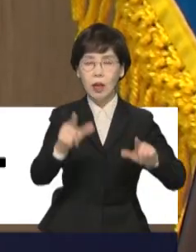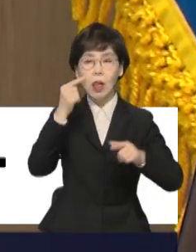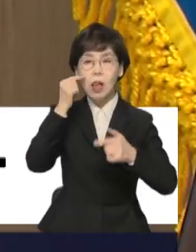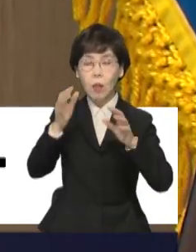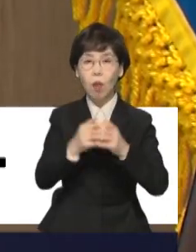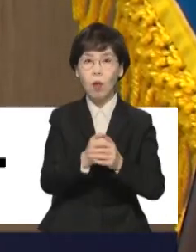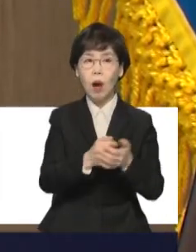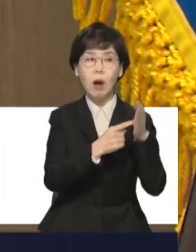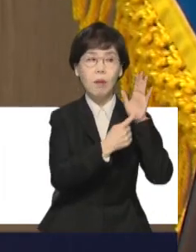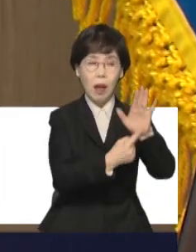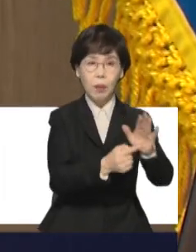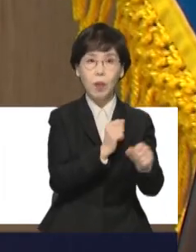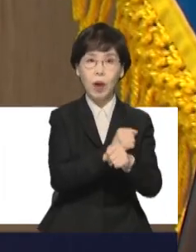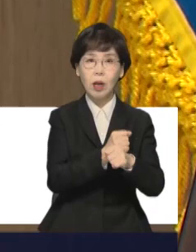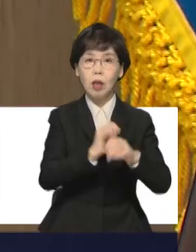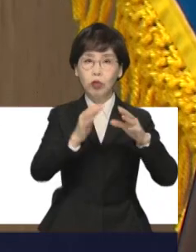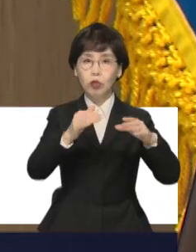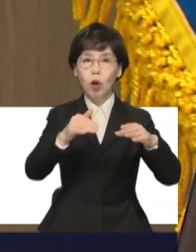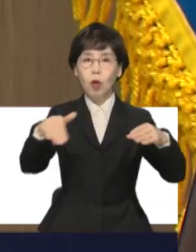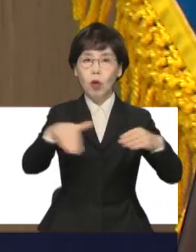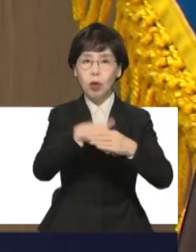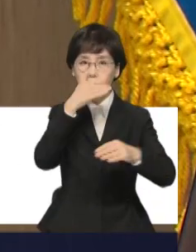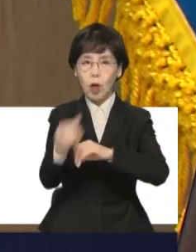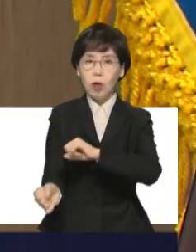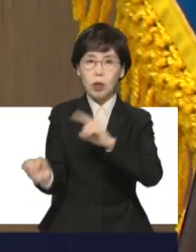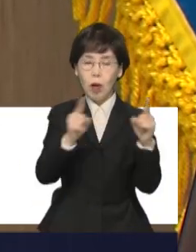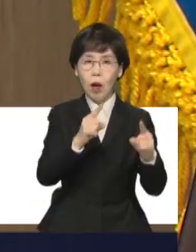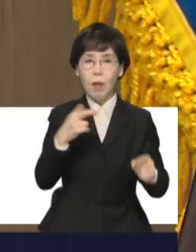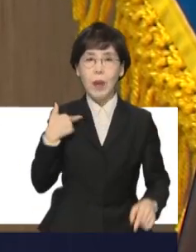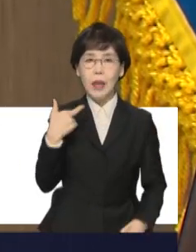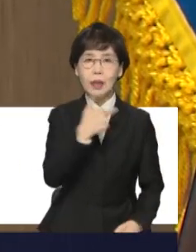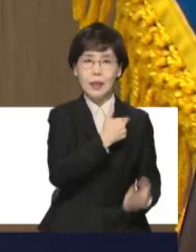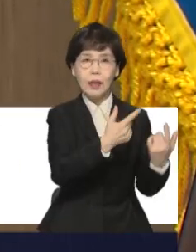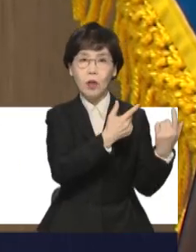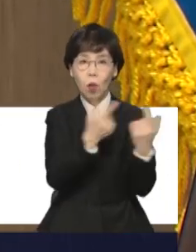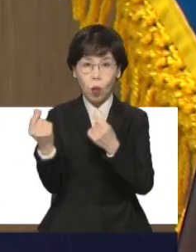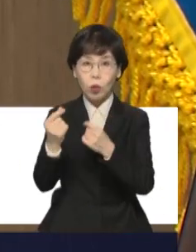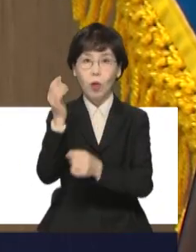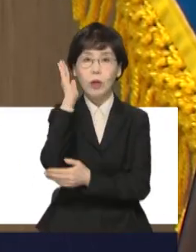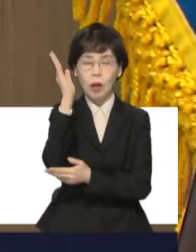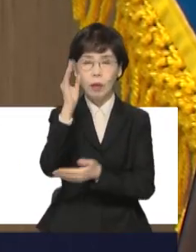발표한 국교 정상화 베이징공동성명에서 중일 양국 인민의 우호를 위해 일본에